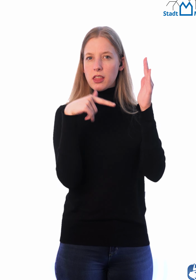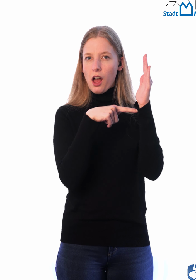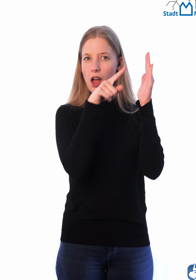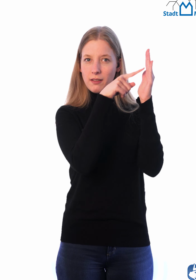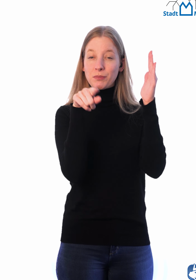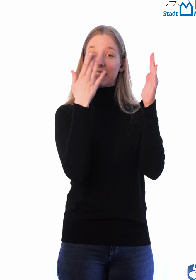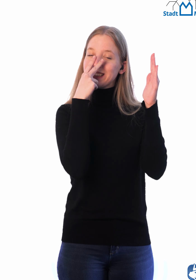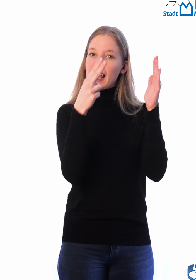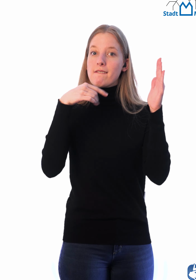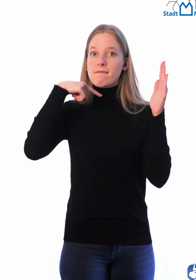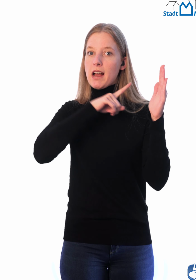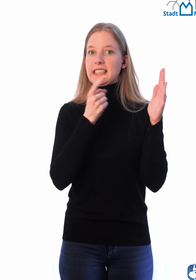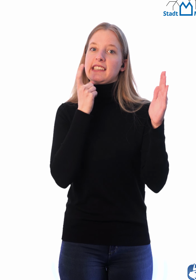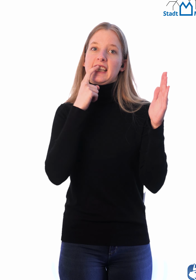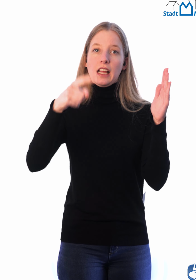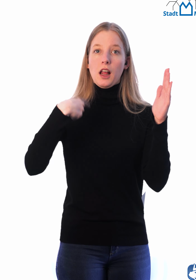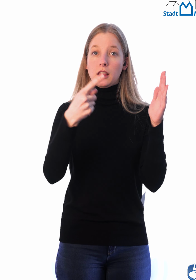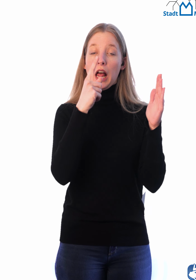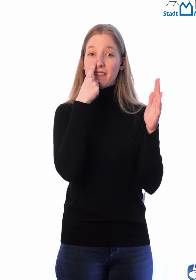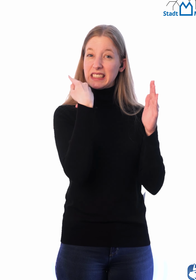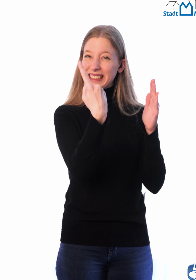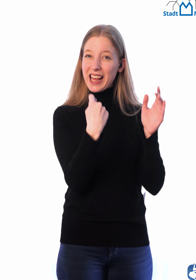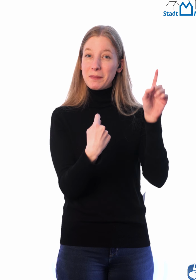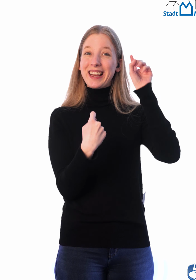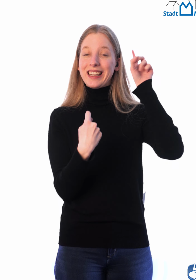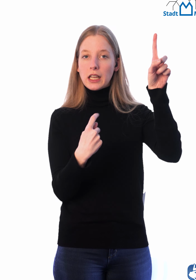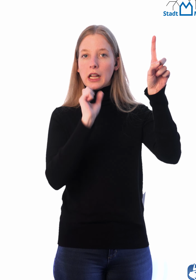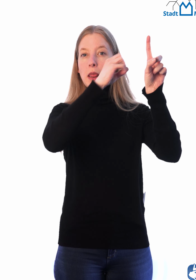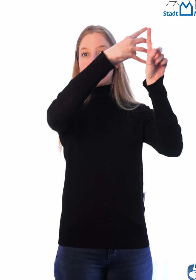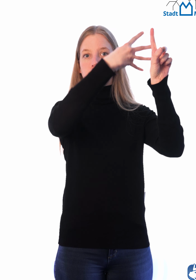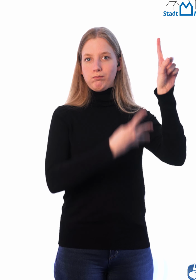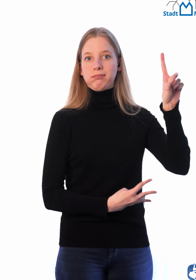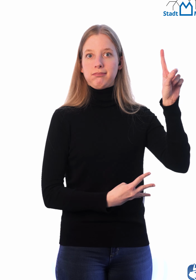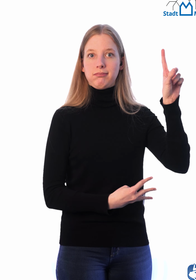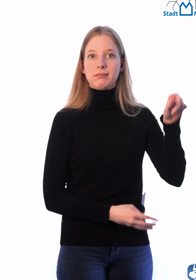Darauf sehen Sie ein weißes Zahnrad. Über einen Klick öffnet sich ein Menü.